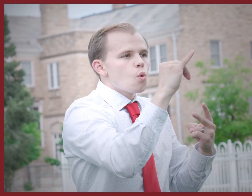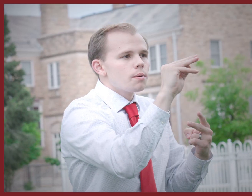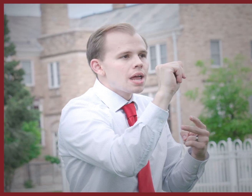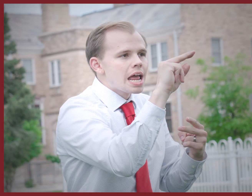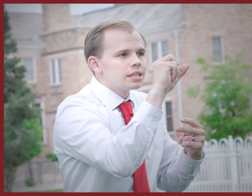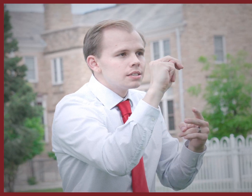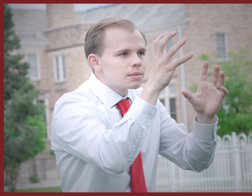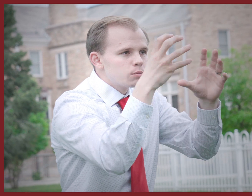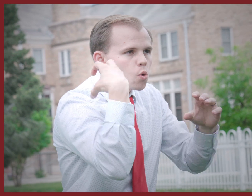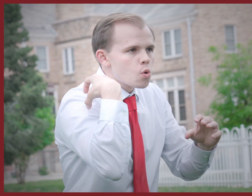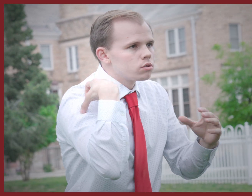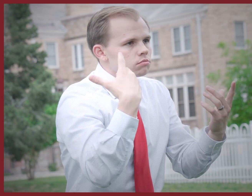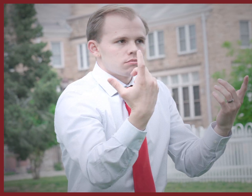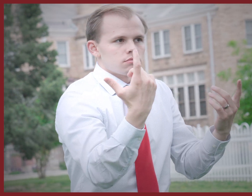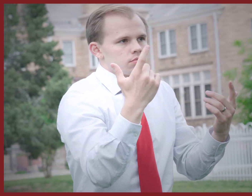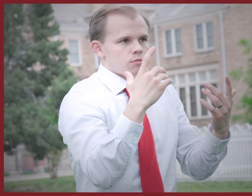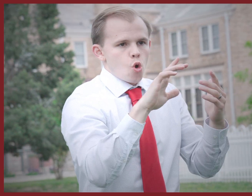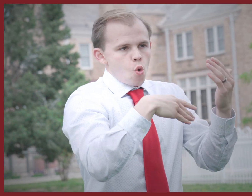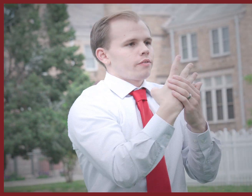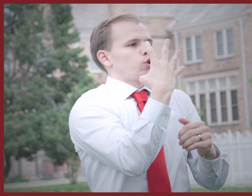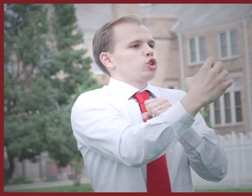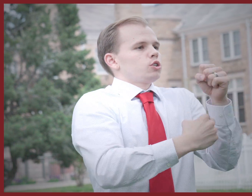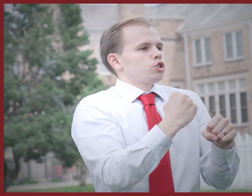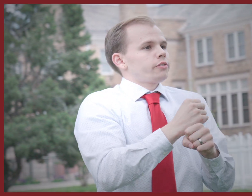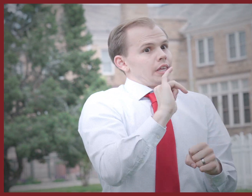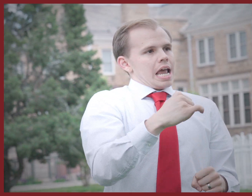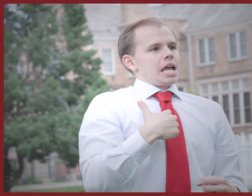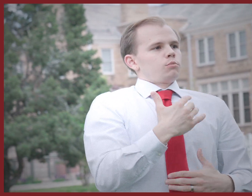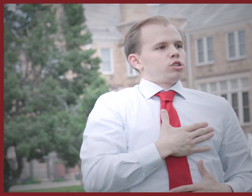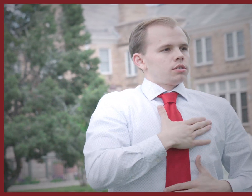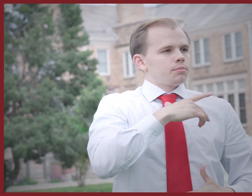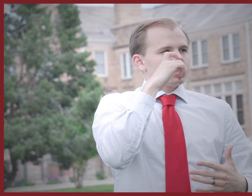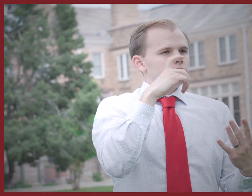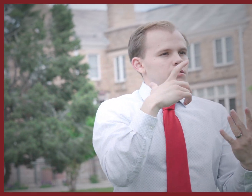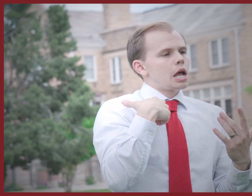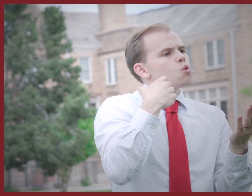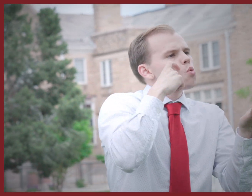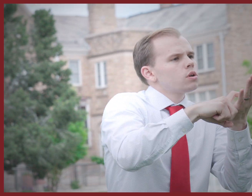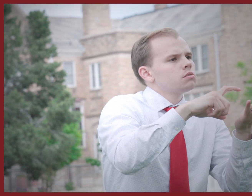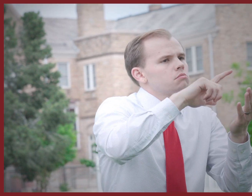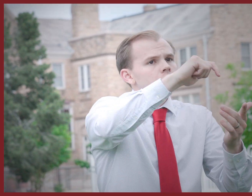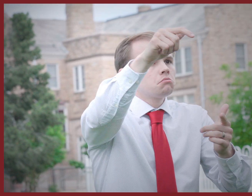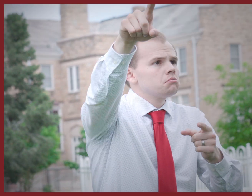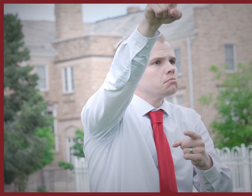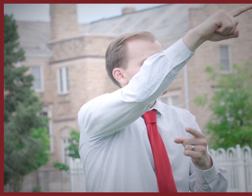Joe Manson, el entrenador de baloncesto por cuatro años. Realmente aprecia eso porque me di cuenta de que